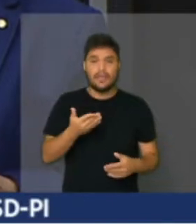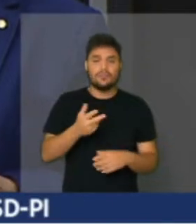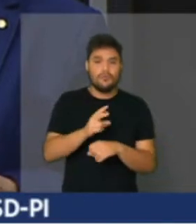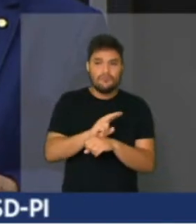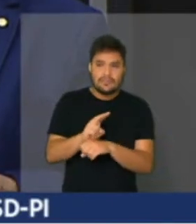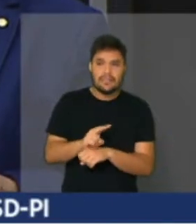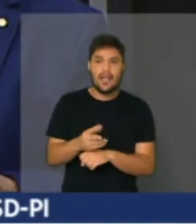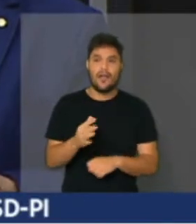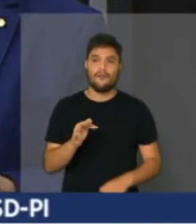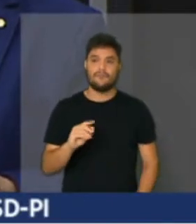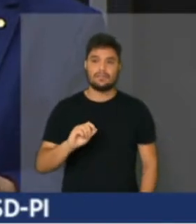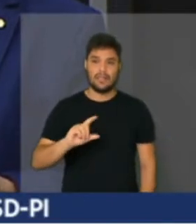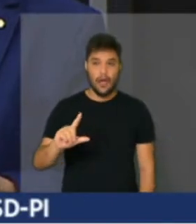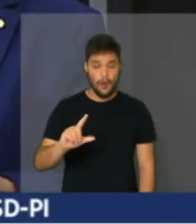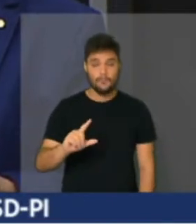QUE NÃO SABE SE PODE OU NÃO